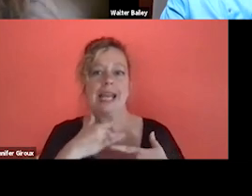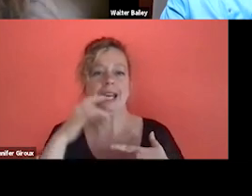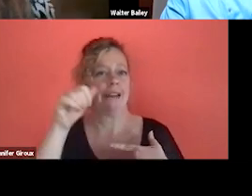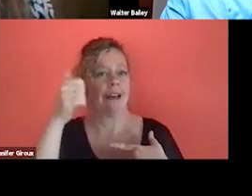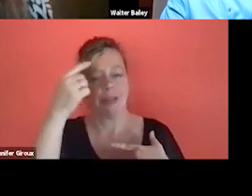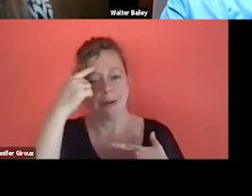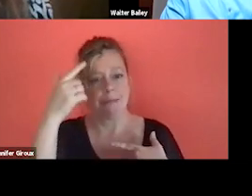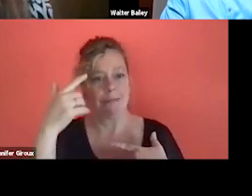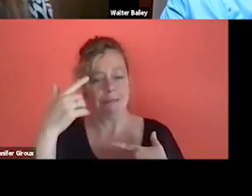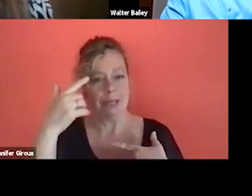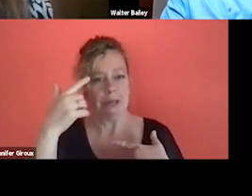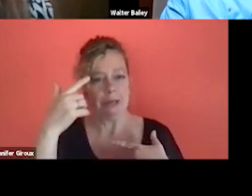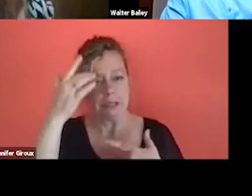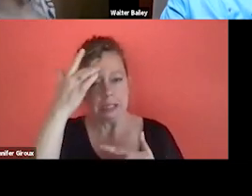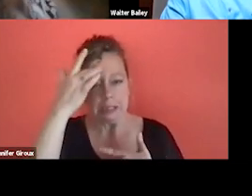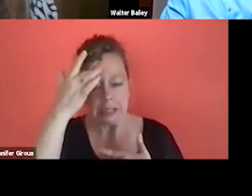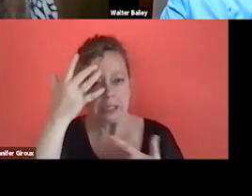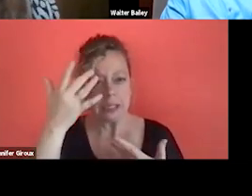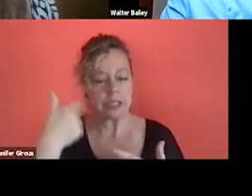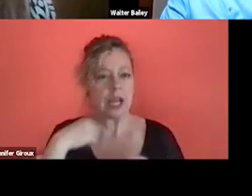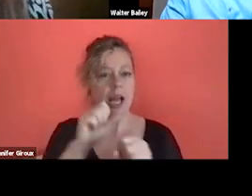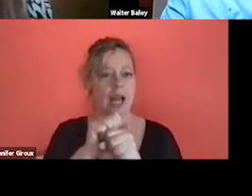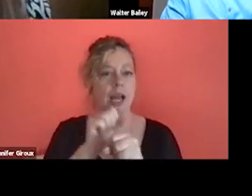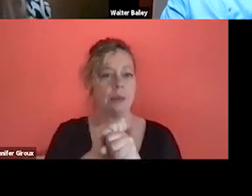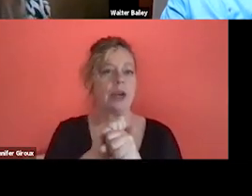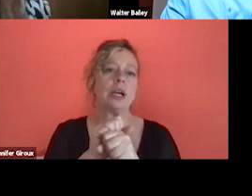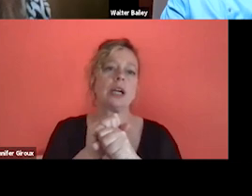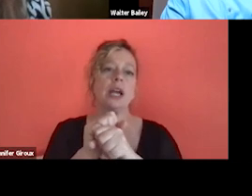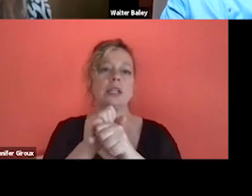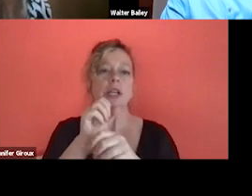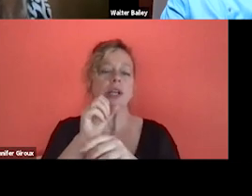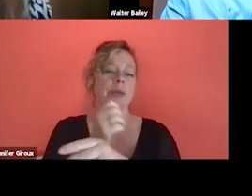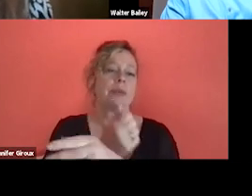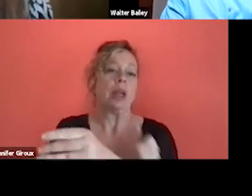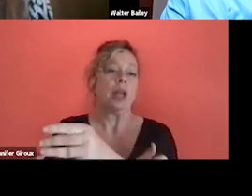Cuando trabajé como proveedor de servicios para personas que sufren de abuso de sustancias, cuando llamo a los clientes, puedo decir fácilmente: